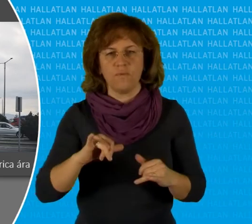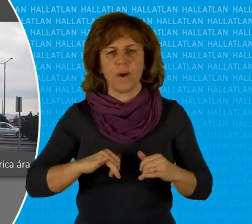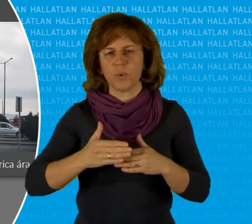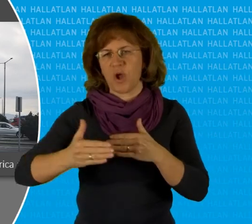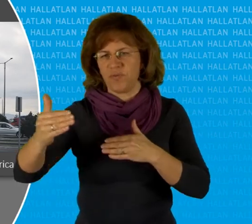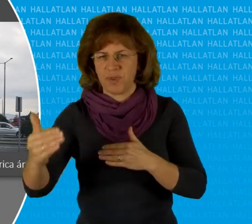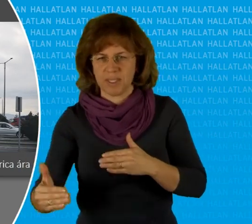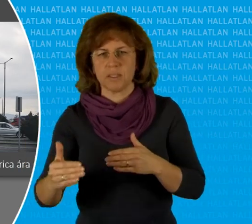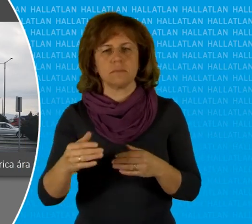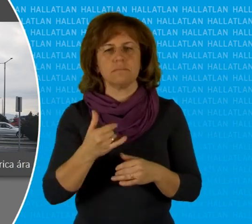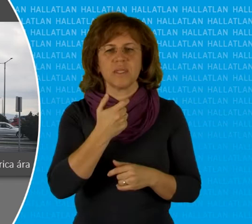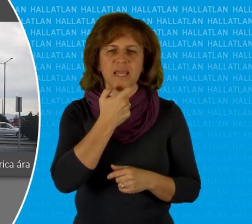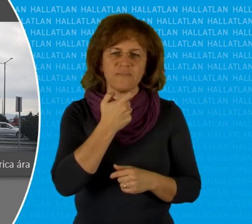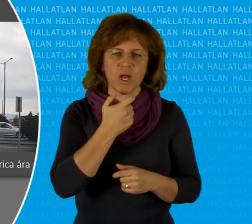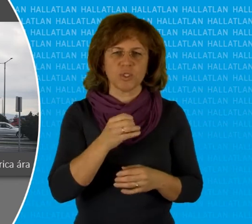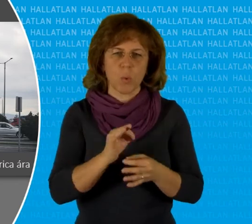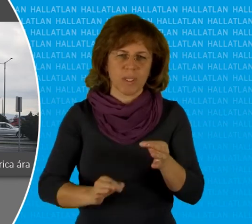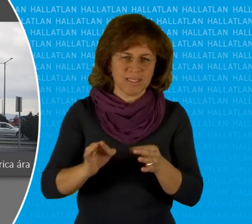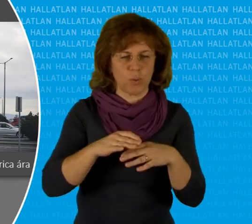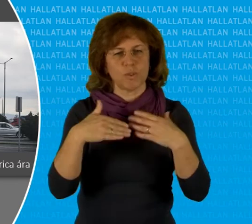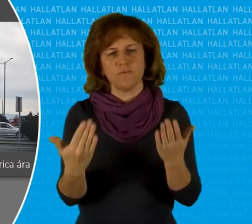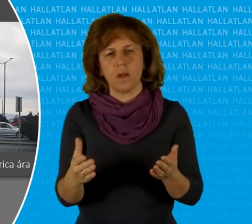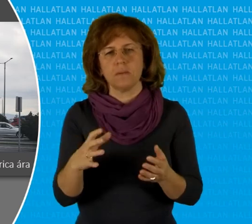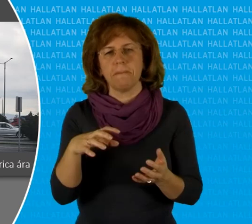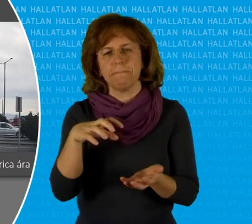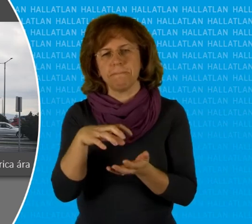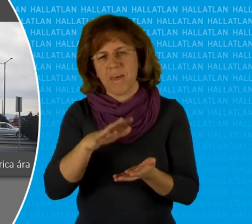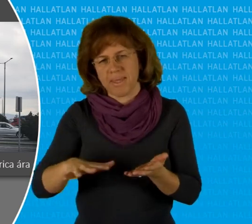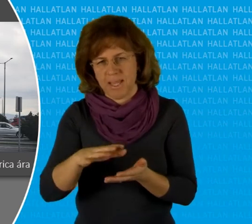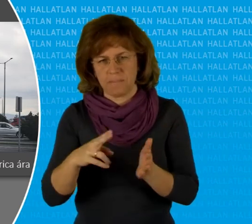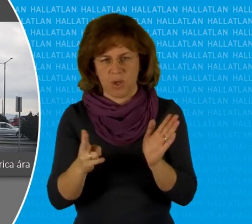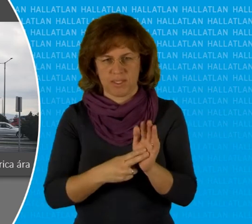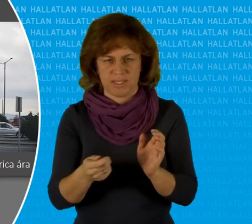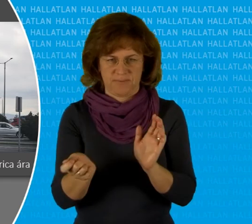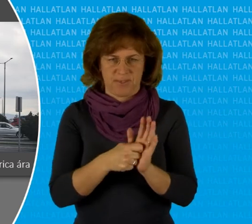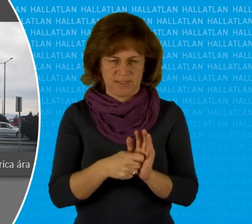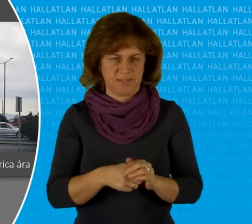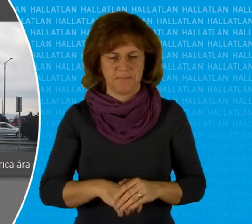ha február végéig éves országos vagy megyei matricát vesznek.